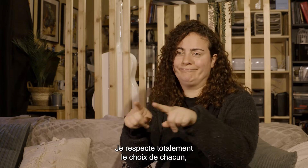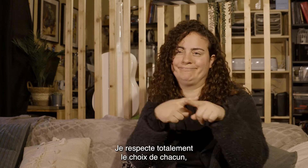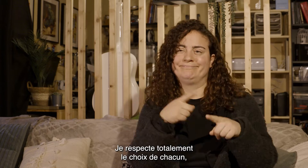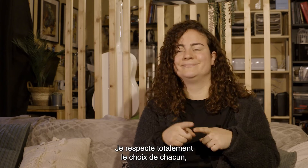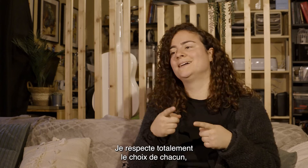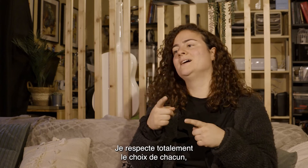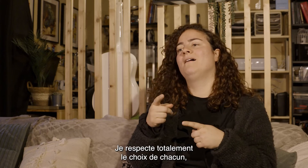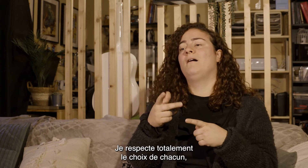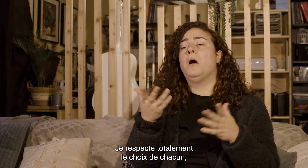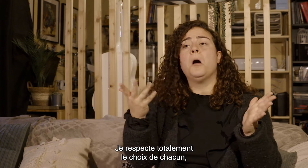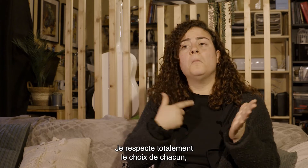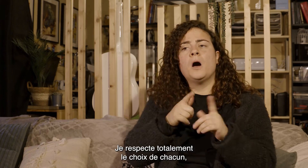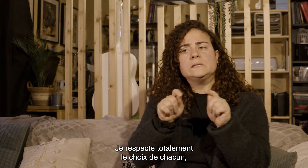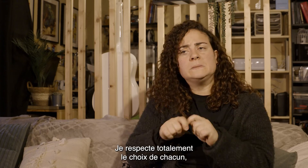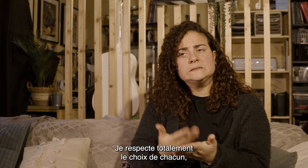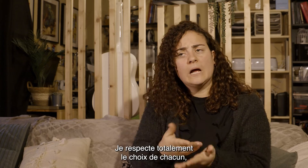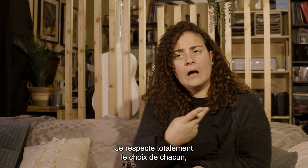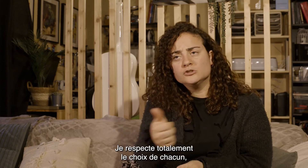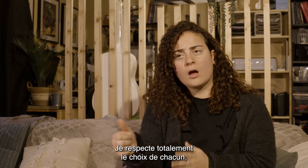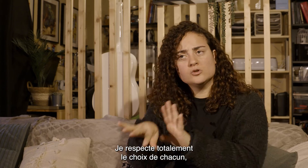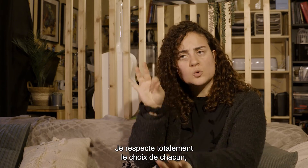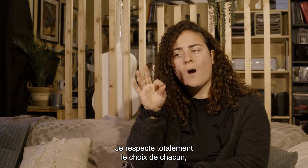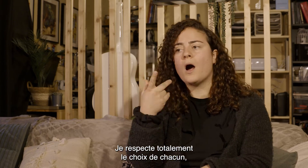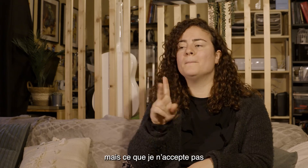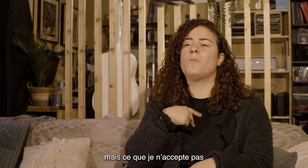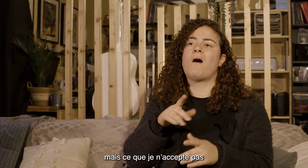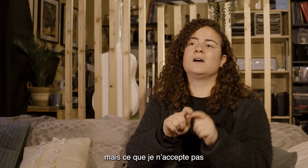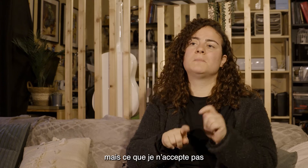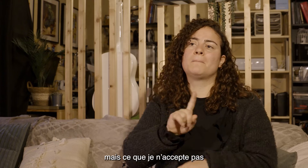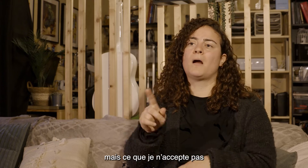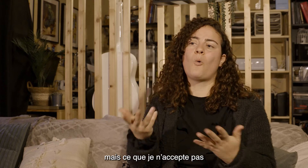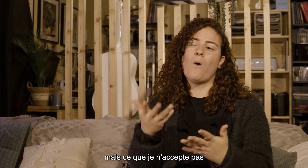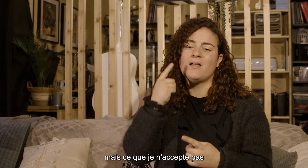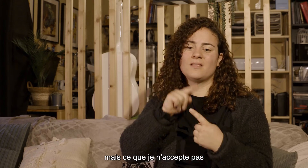Je respecte totalement le choix de chacun, mais ce que je n’accepte pas